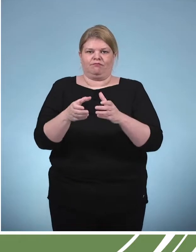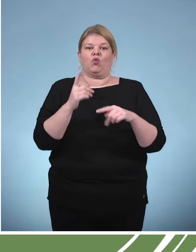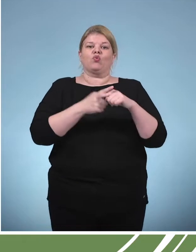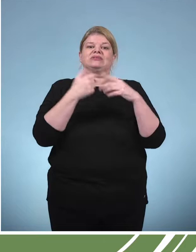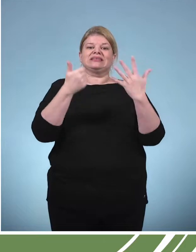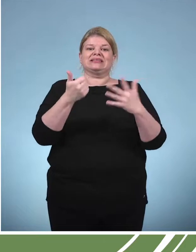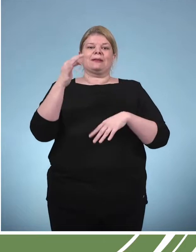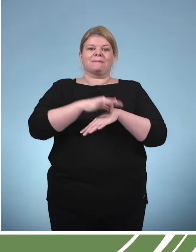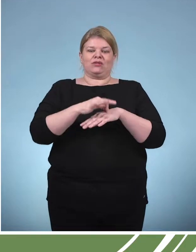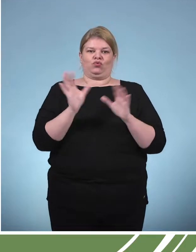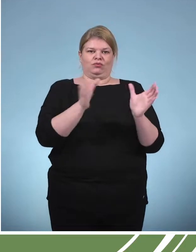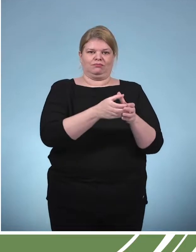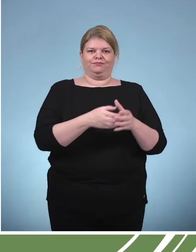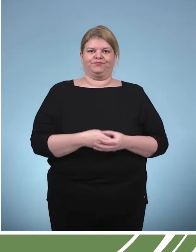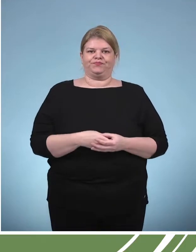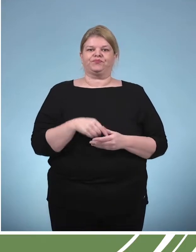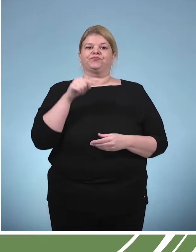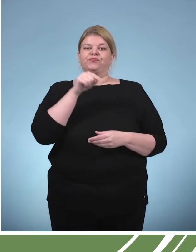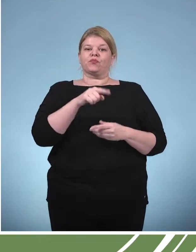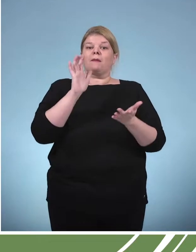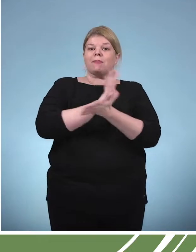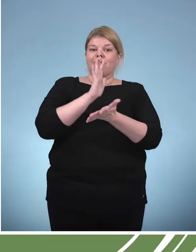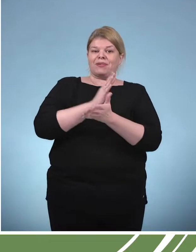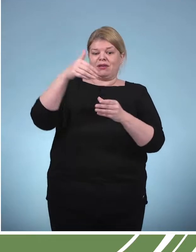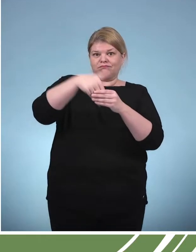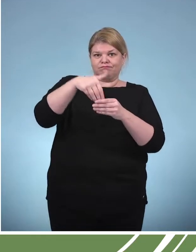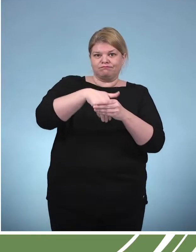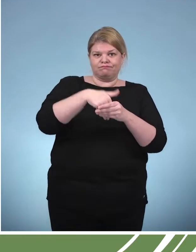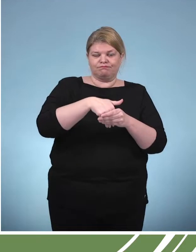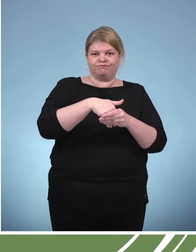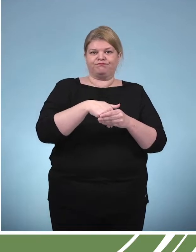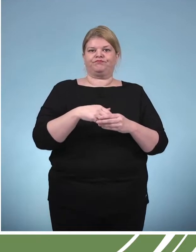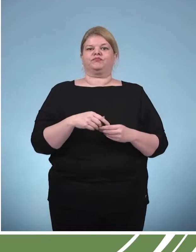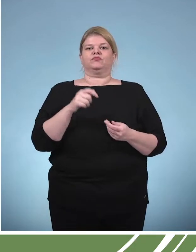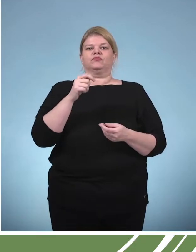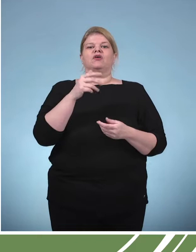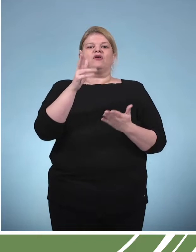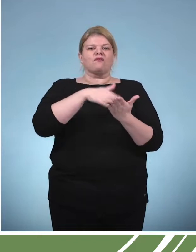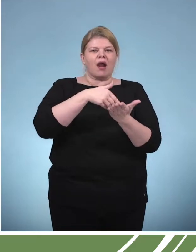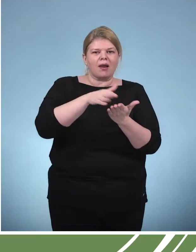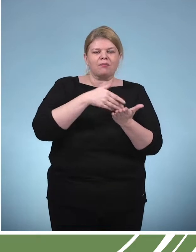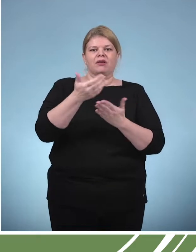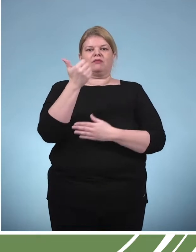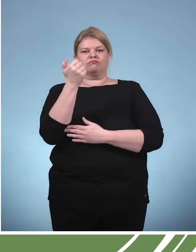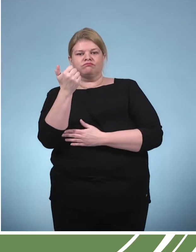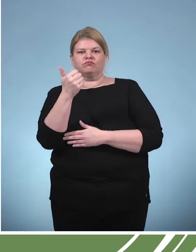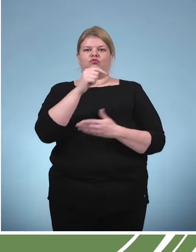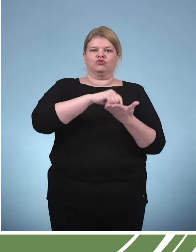Du brauchst Papiertüten oder Umschläge, die du als Kulturrucksack verwenden kannst. Außerdem bunte Stifte, Flipchart-Papier,